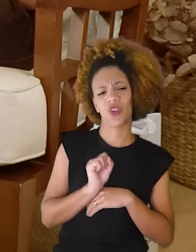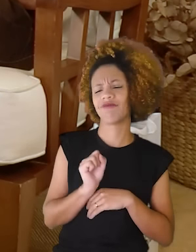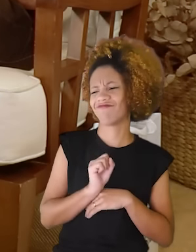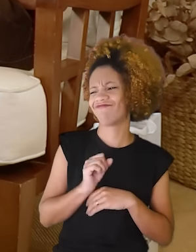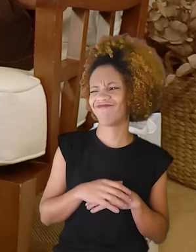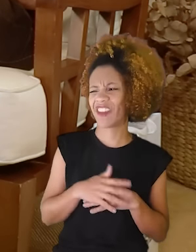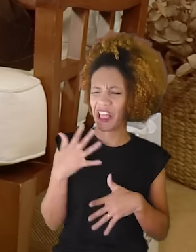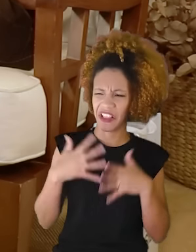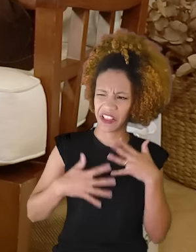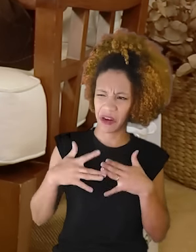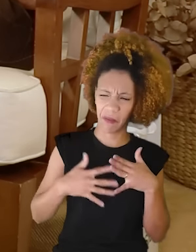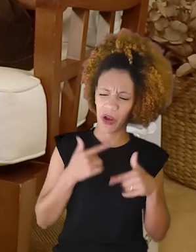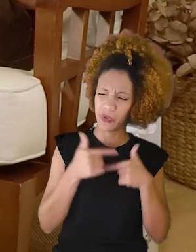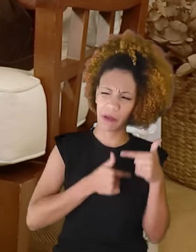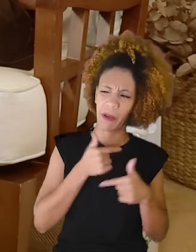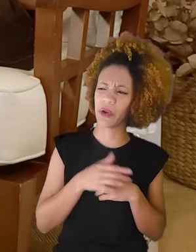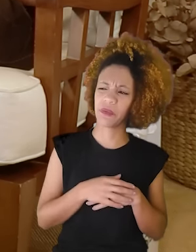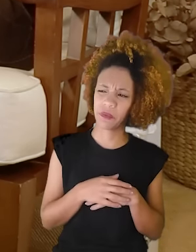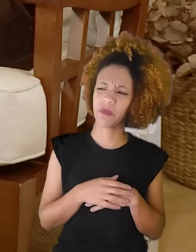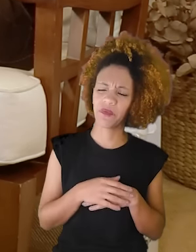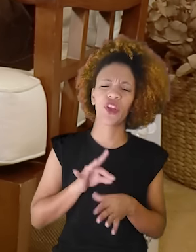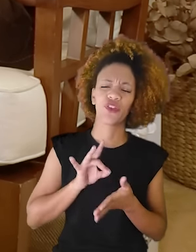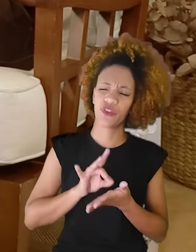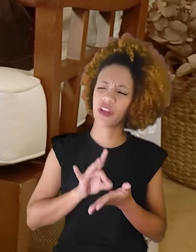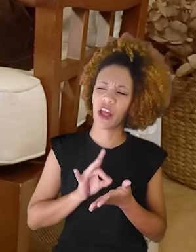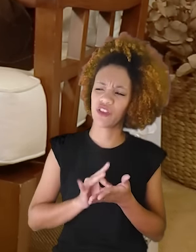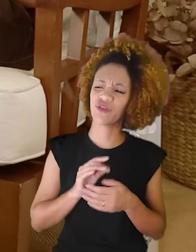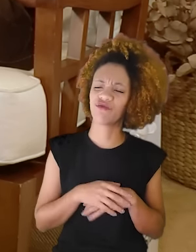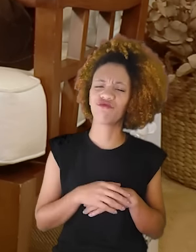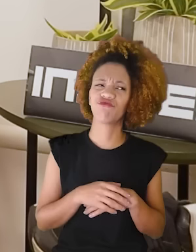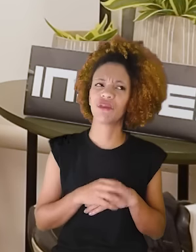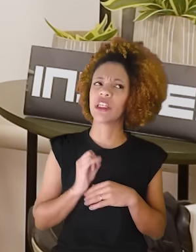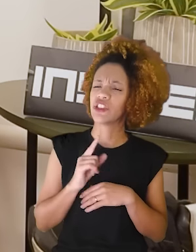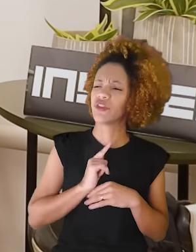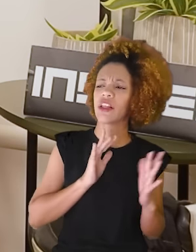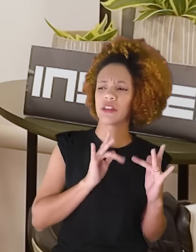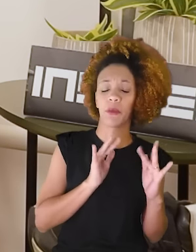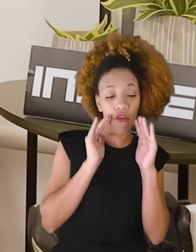eu acho que ser solteiro atrapalha meu trabalho de verdade acho que se eu tivesse namorando eu ia